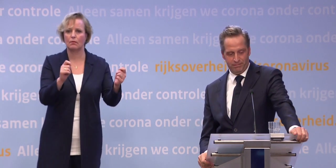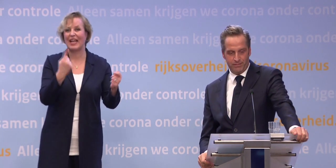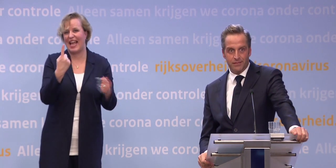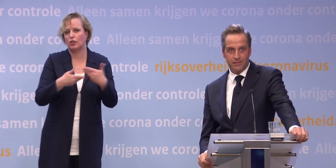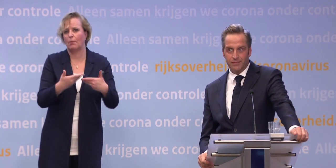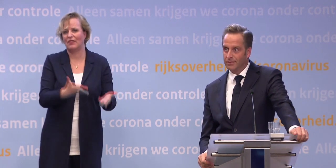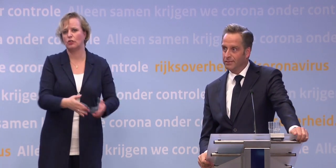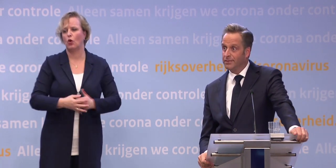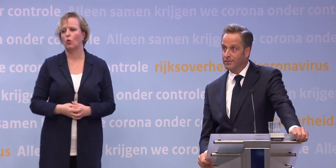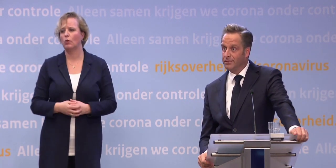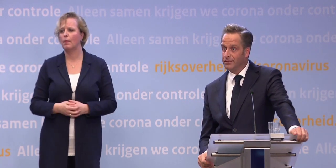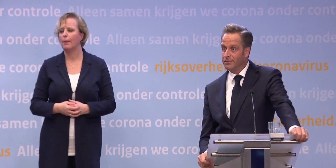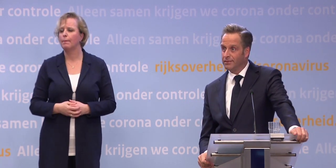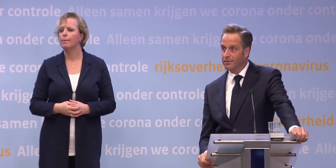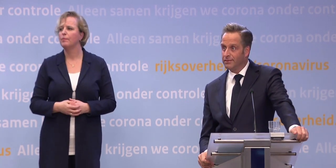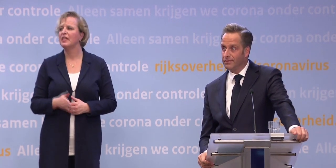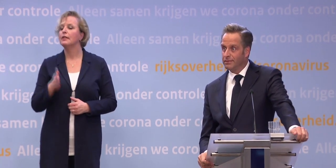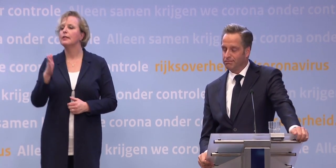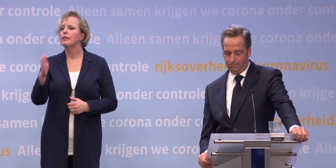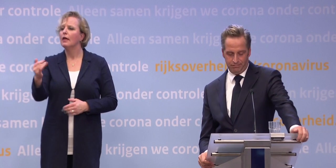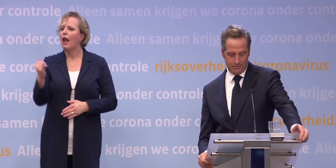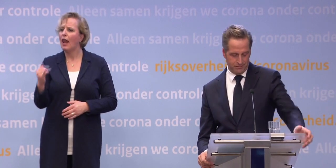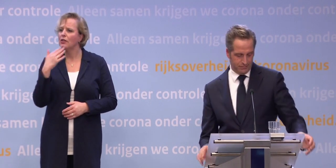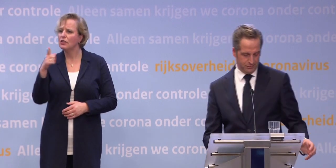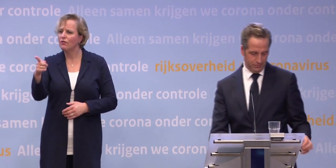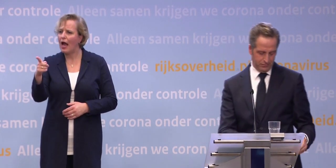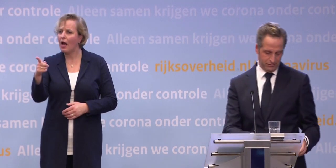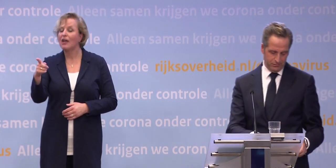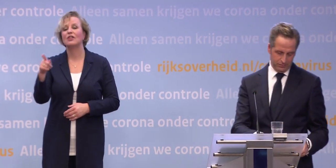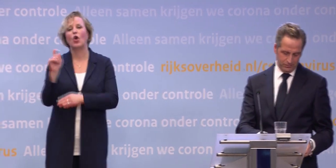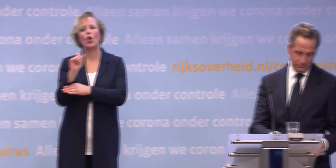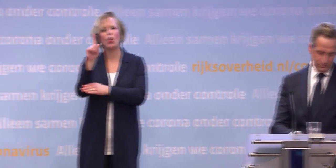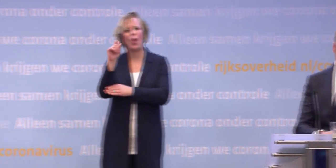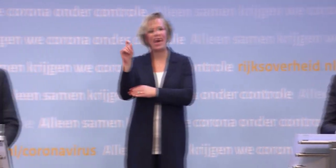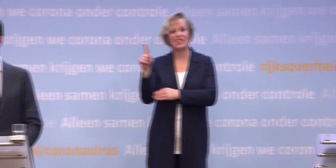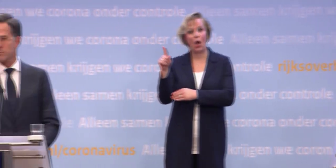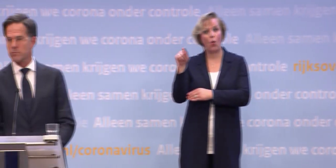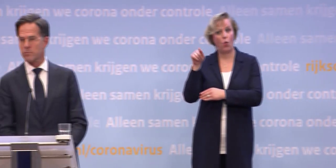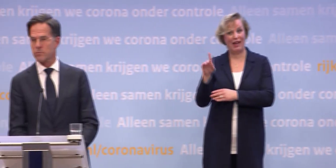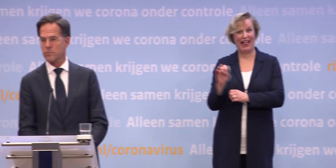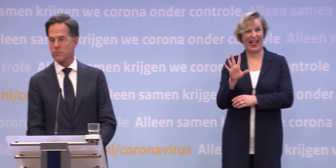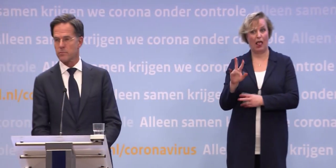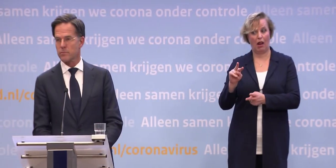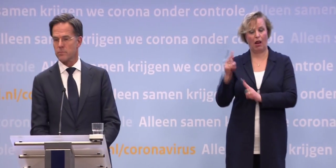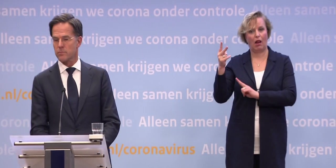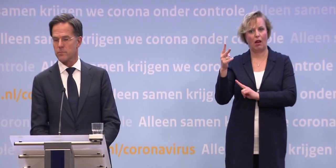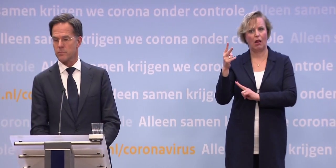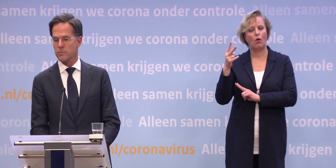Meneer Rutte, vandaag is Curaçao naar oranje gesprongen... ...wat zegt u tegen de mensen die een reis naar Curaçao hebben geboekt?